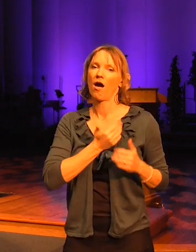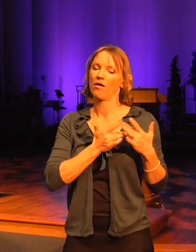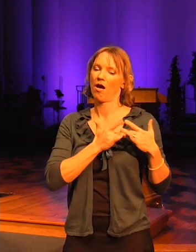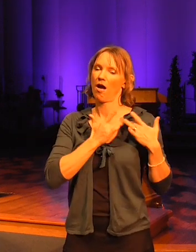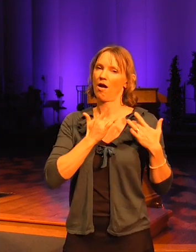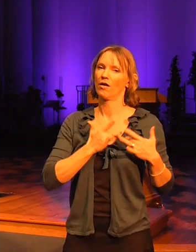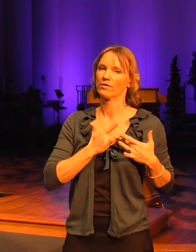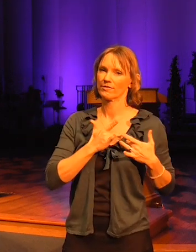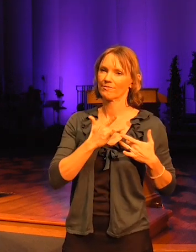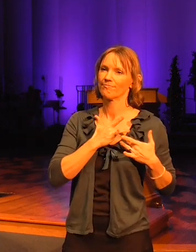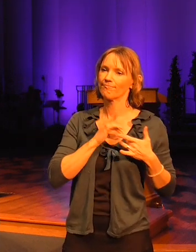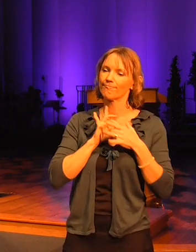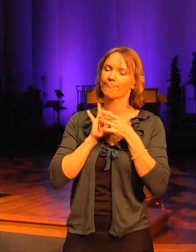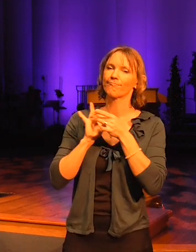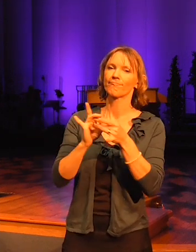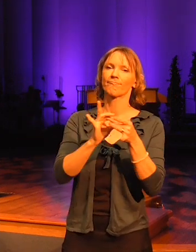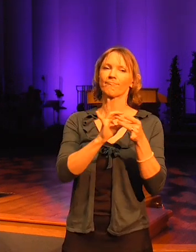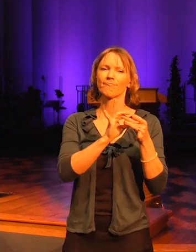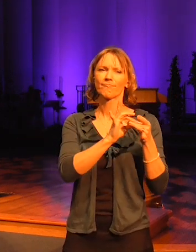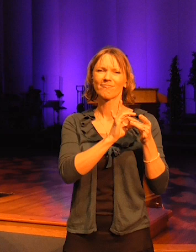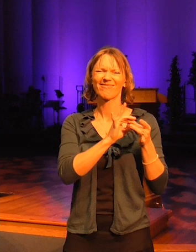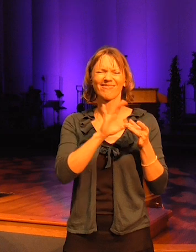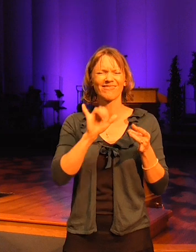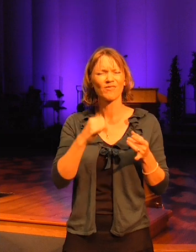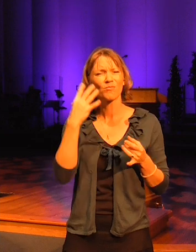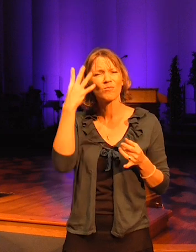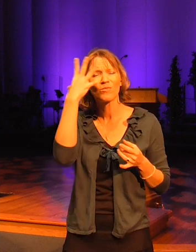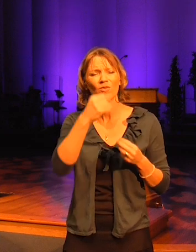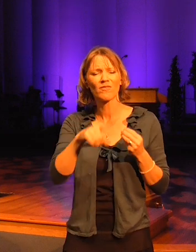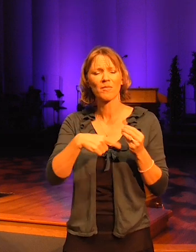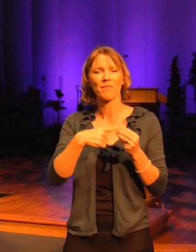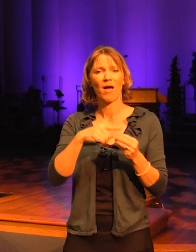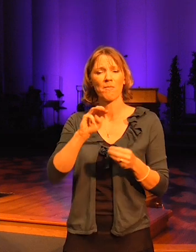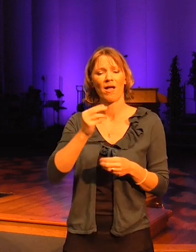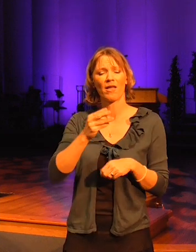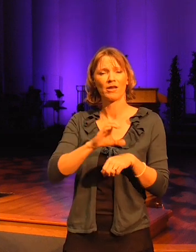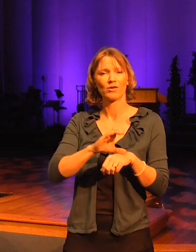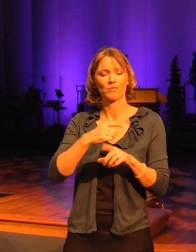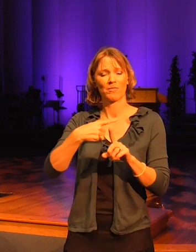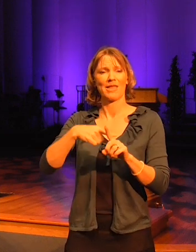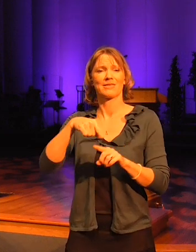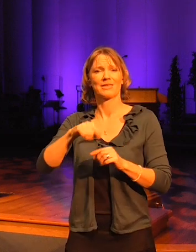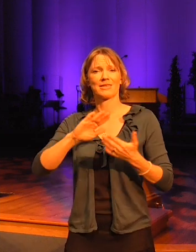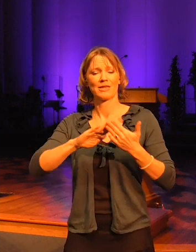y eso es lo hermoso de mi alta en esta comunidad es la unión de Corazones